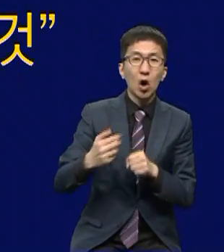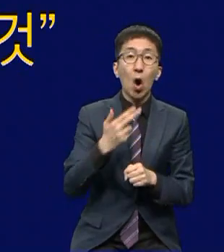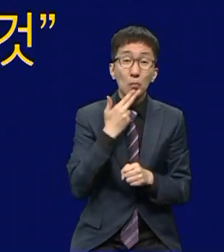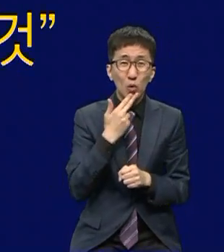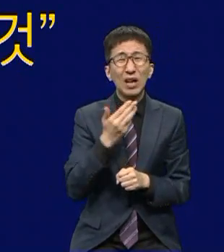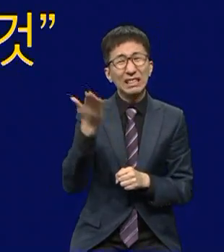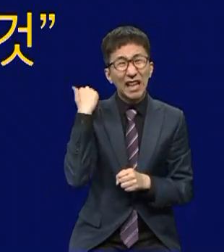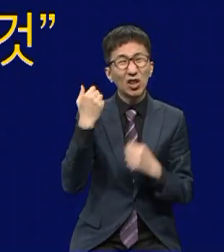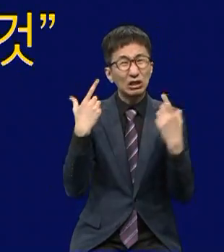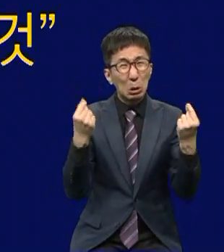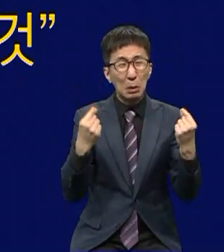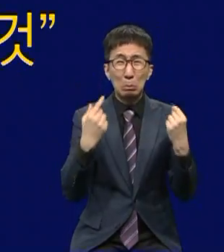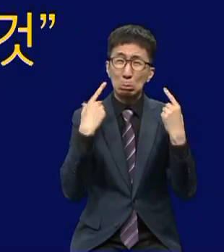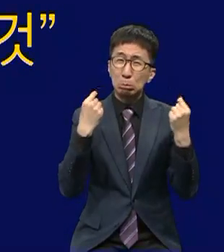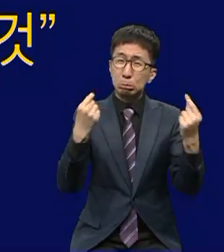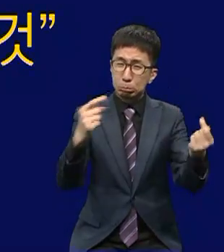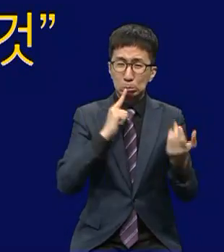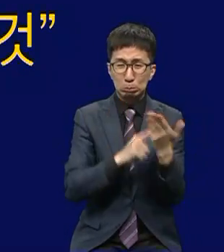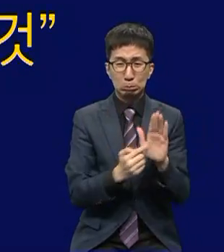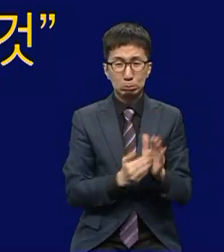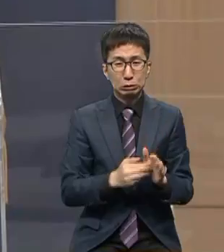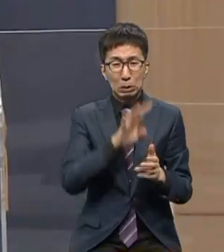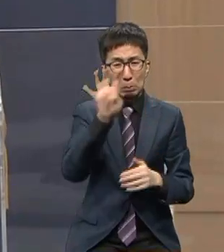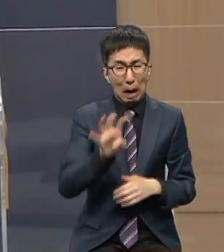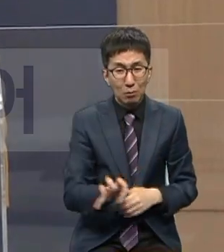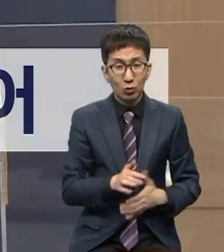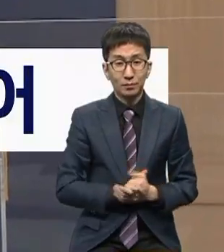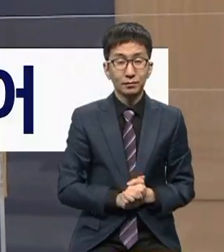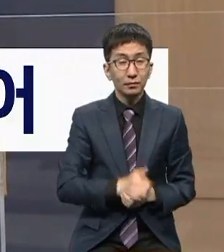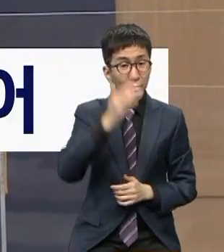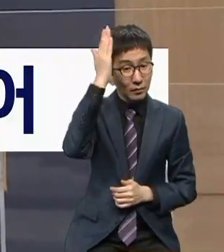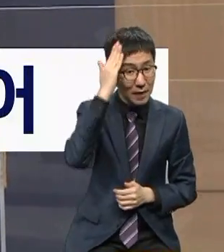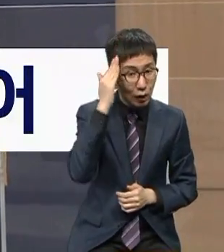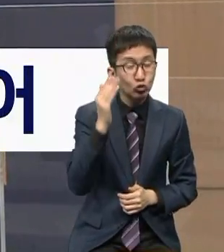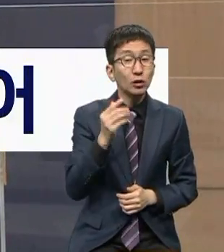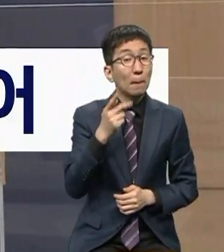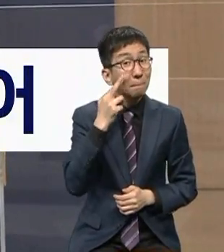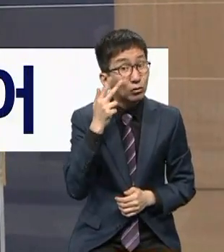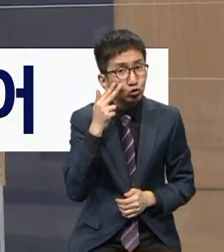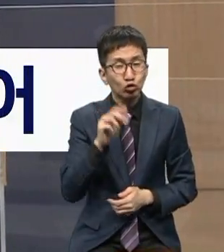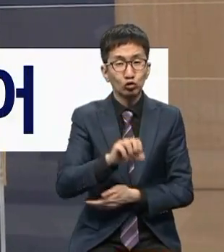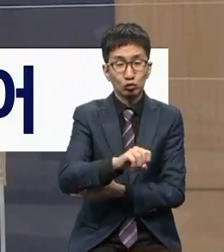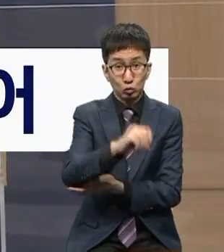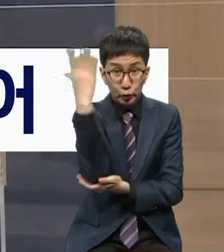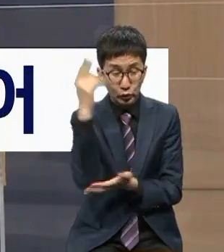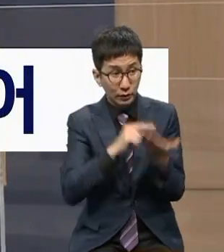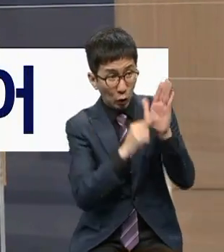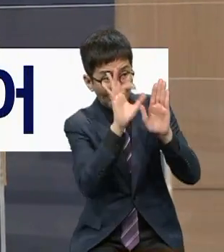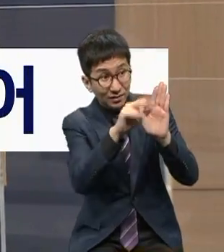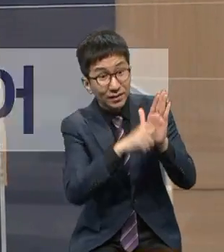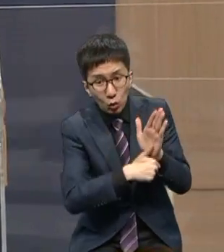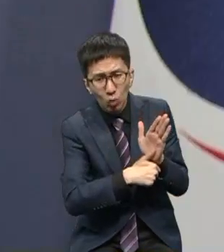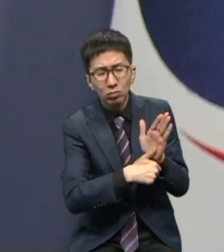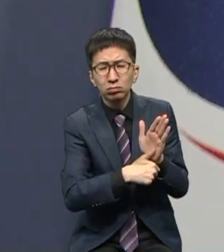원론적 입장만 밝혔습니다. 한미 외교 당국의 보도 자료에도 종전 선언 언급은 없었습니다.